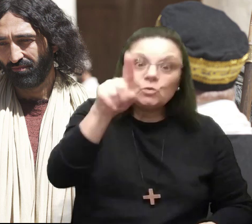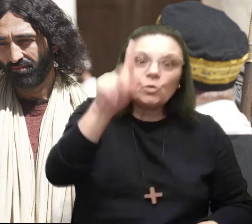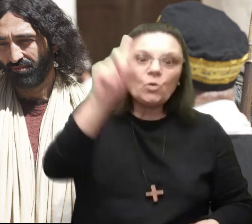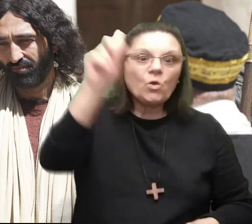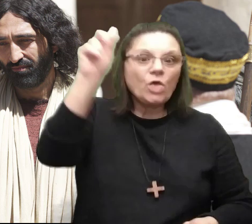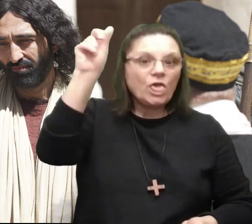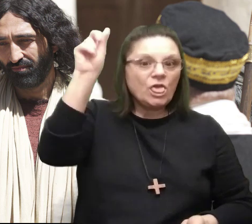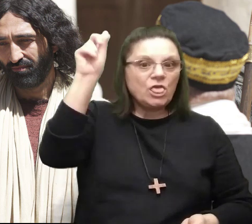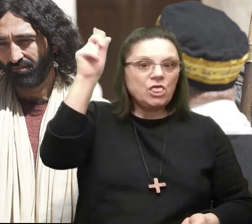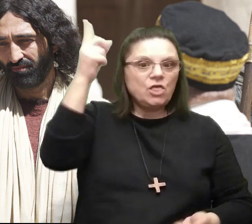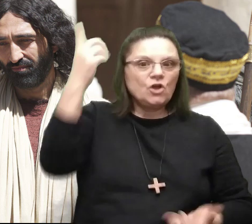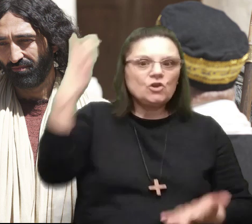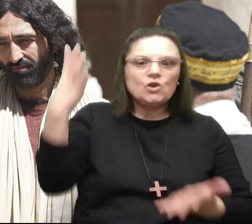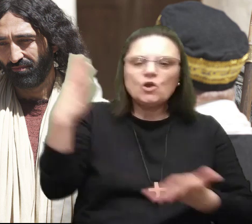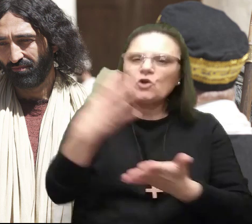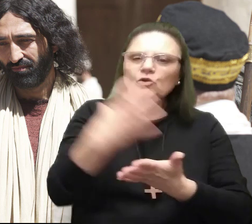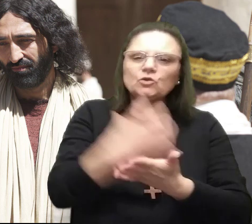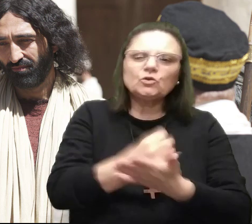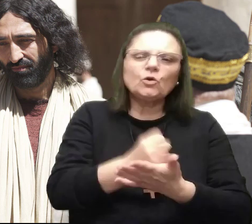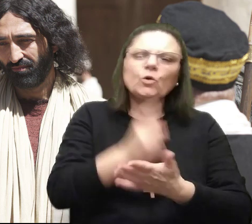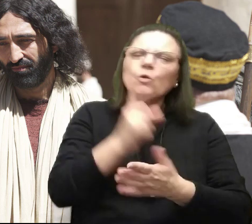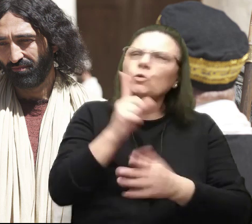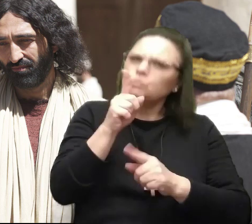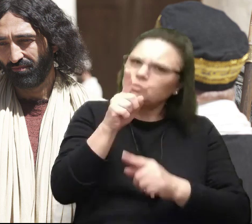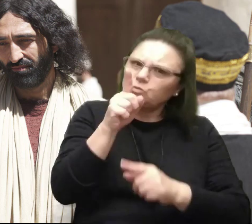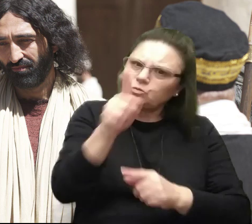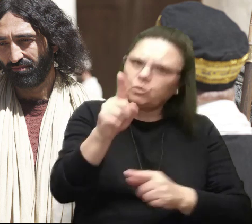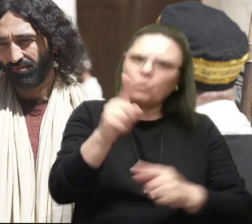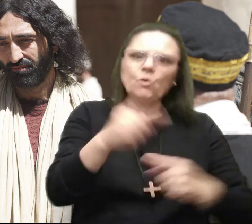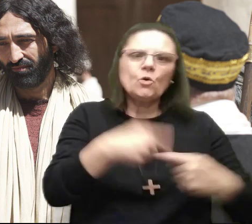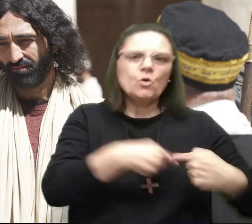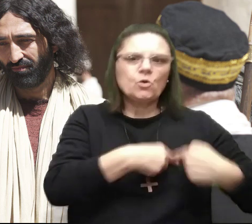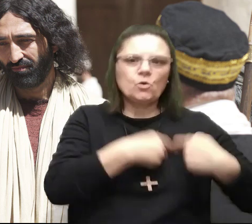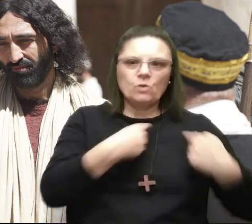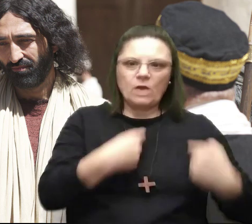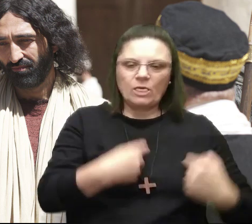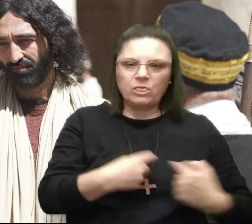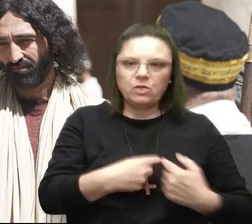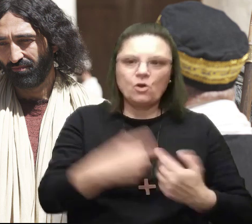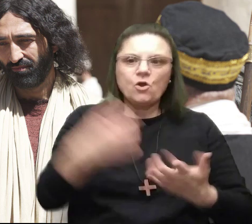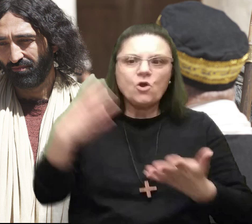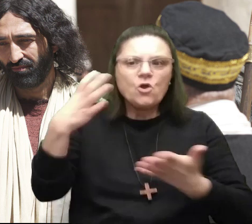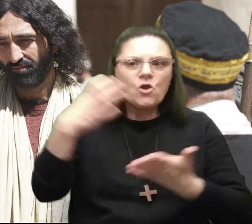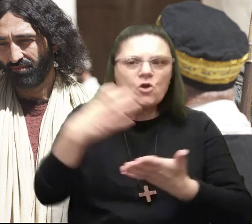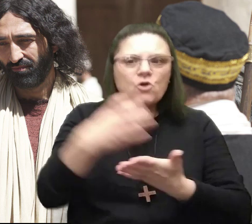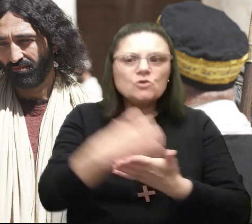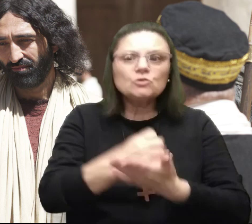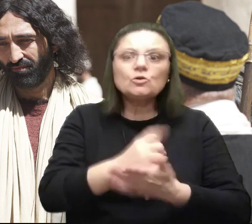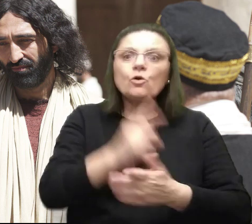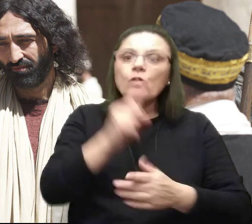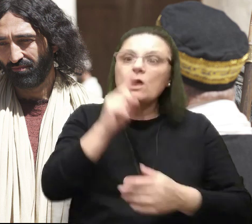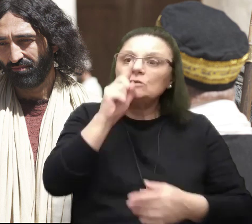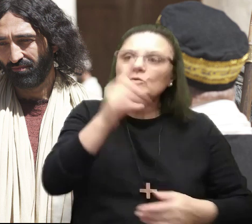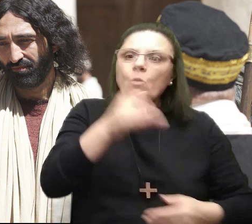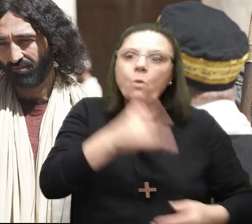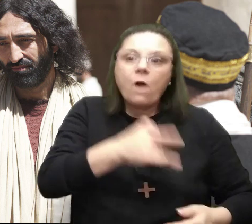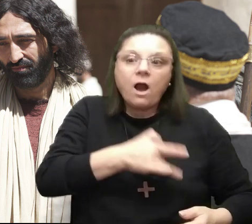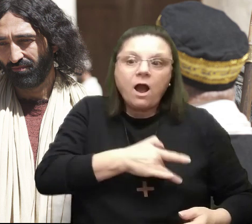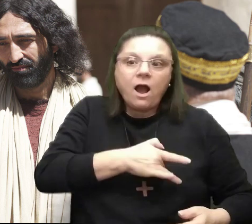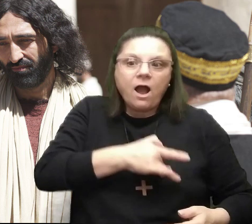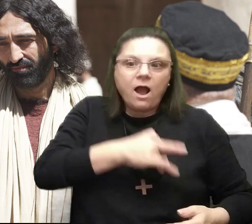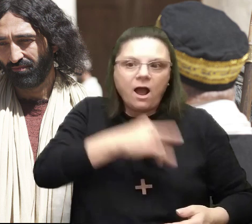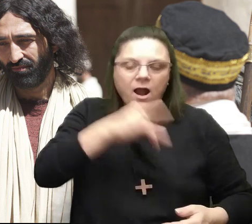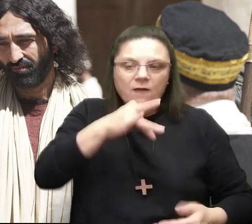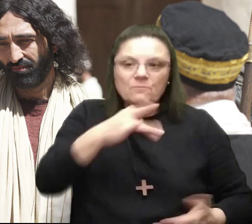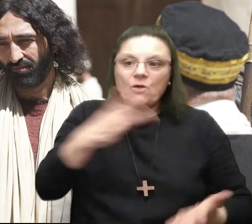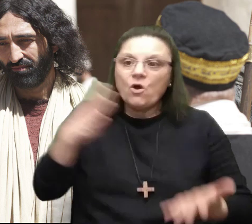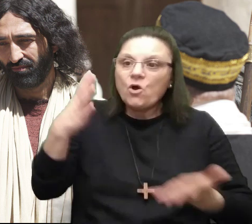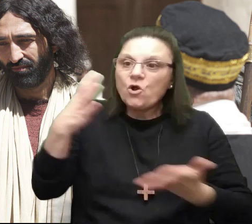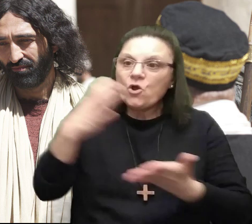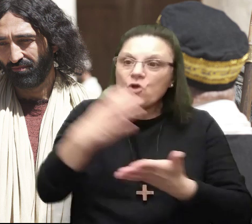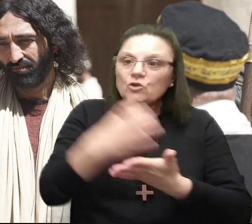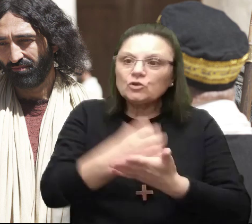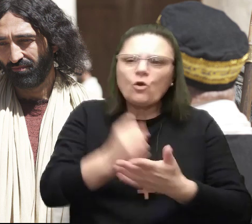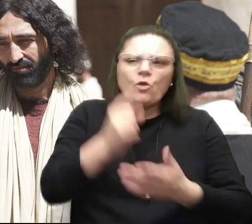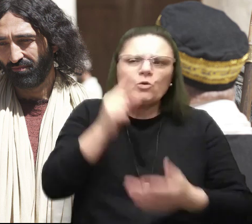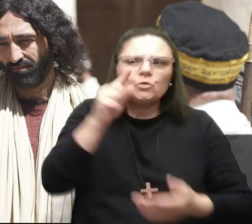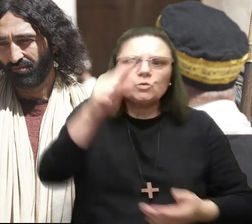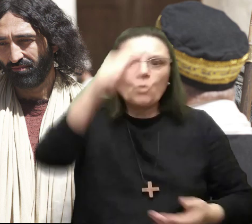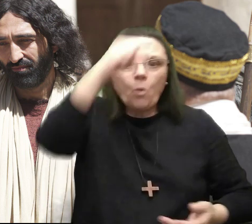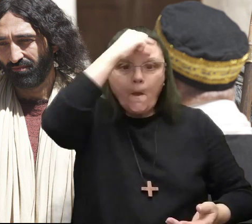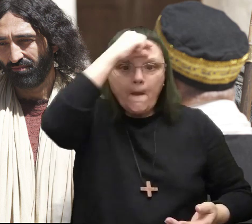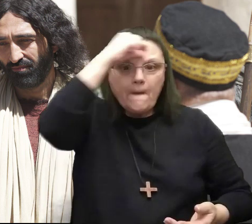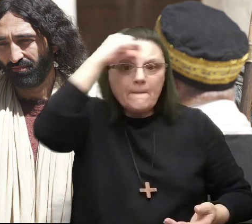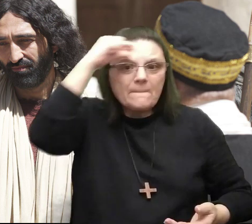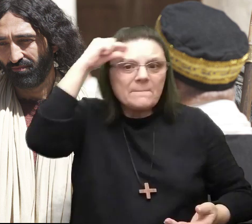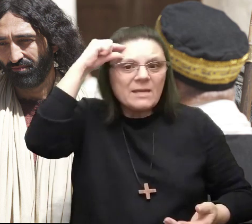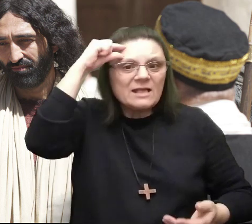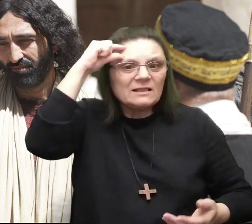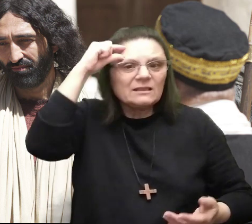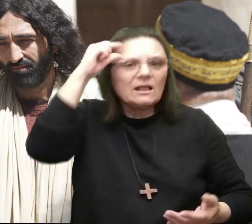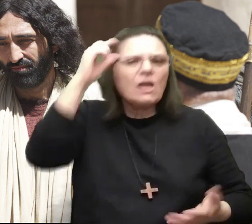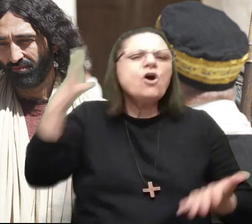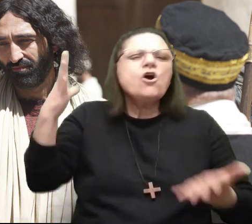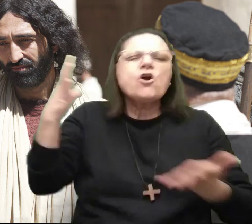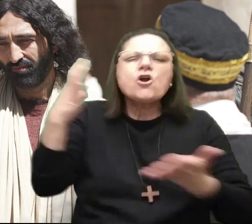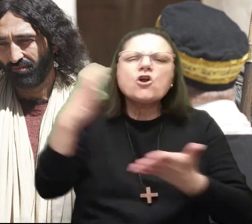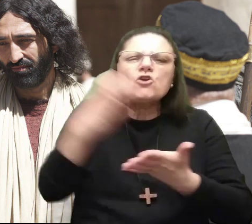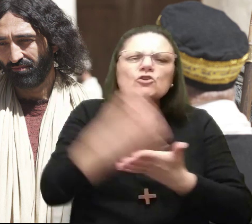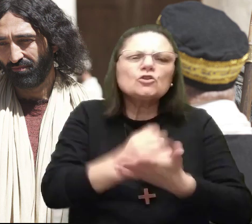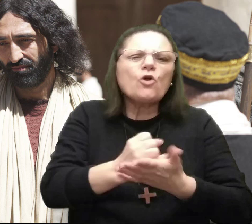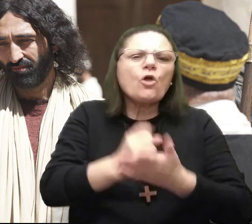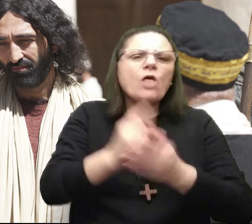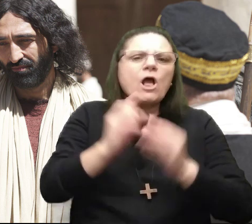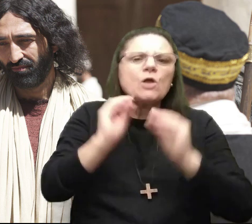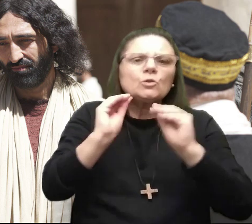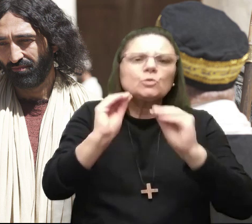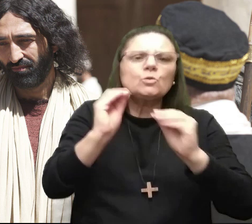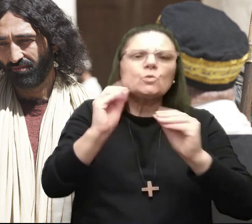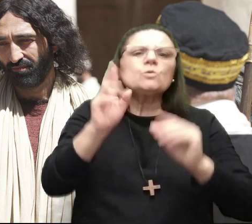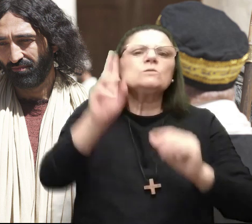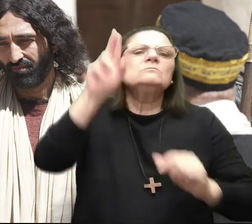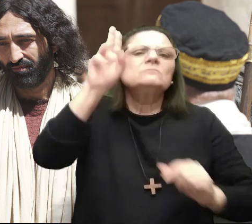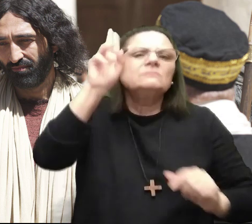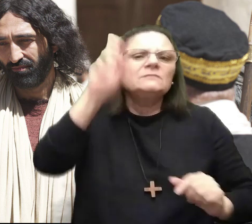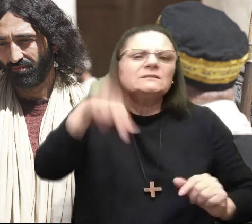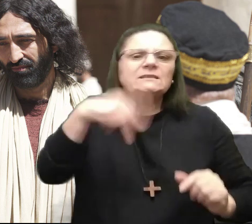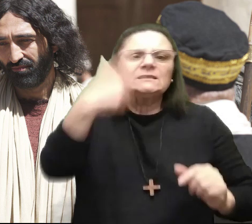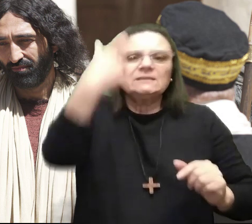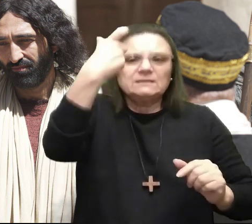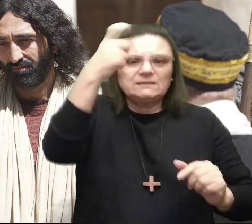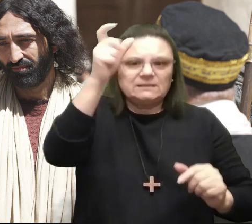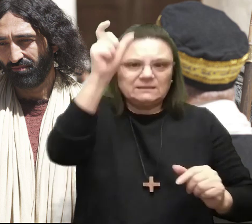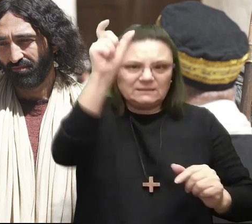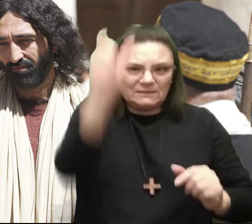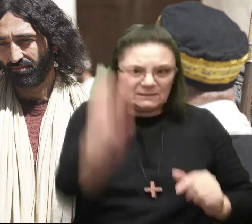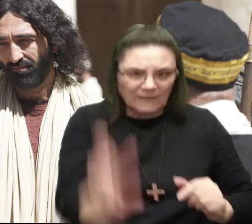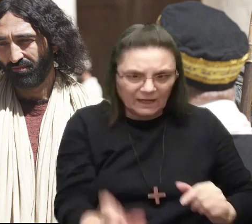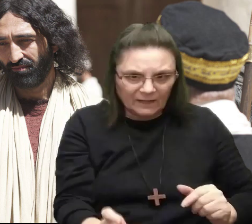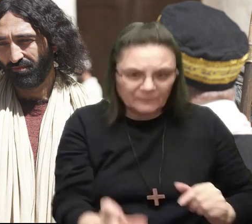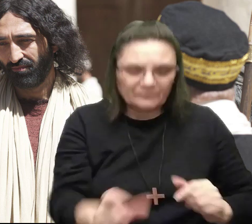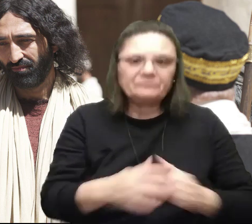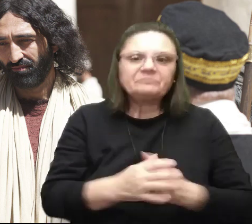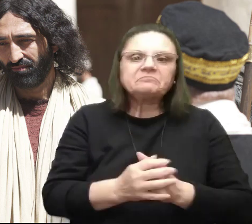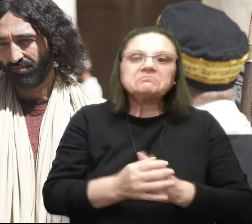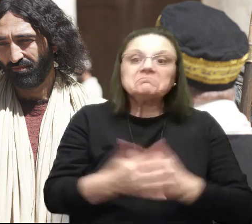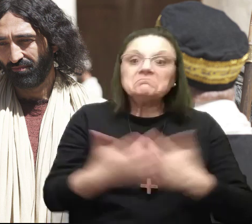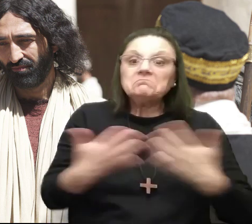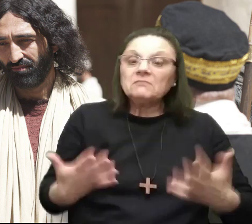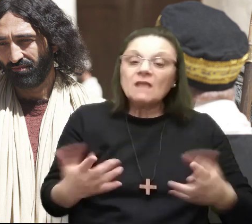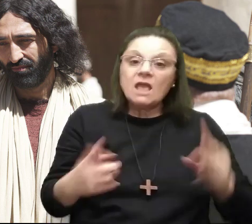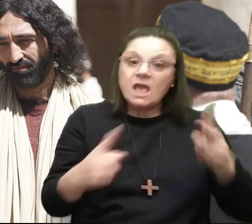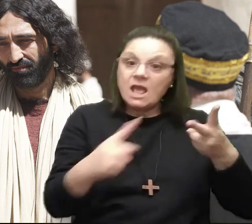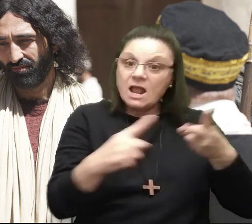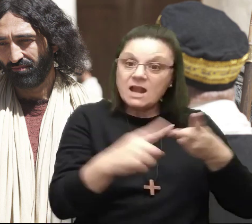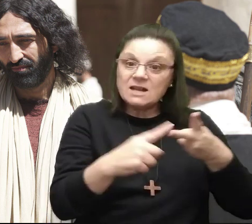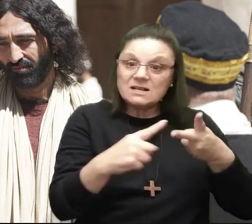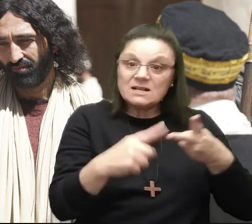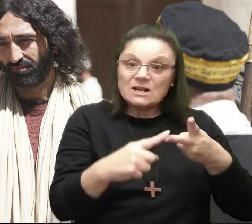tu Dios, con todo tu corazón, con toda tu alma, con toda tu mente, con todo tu ser».